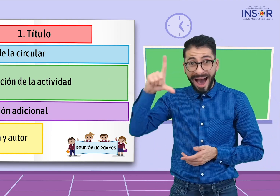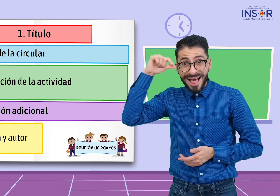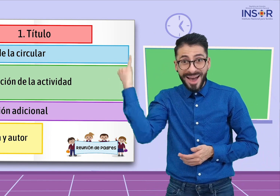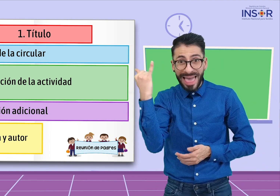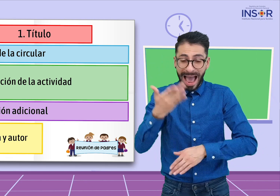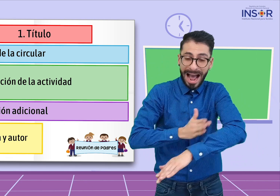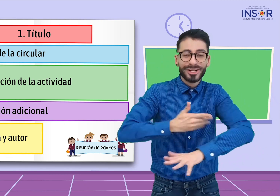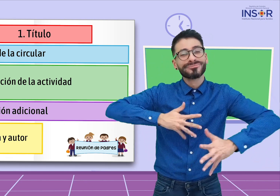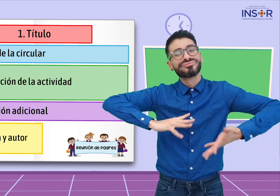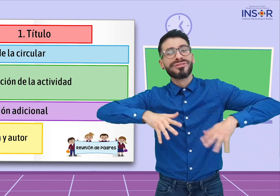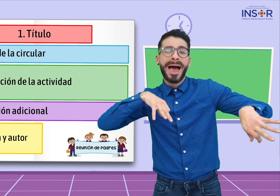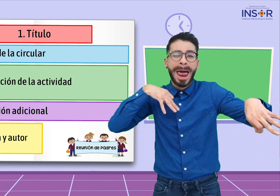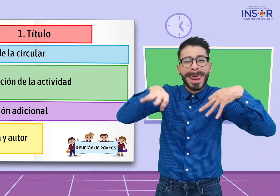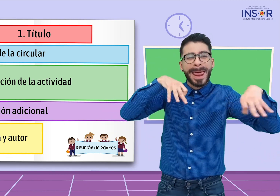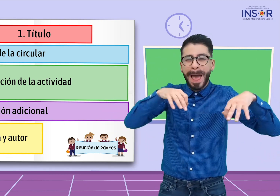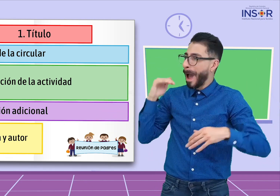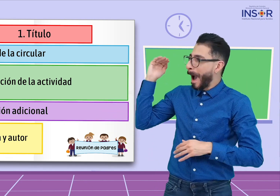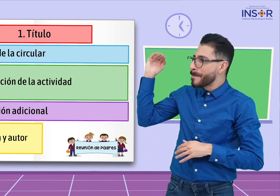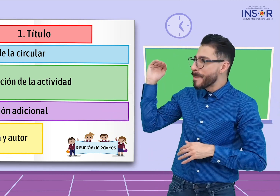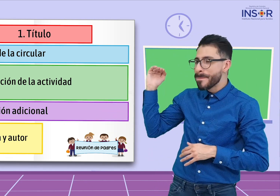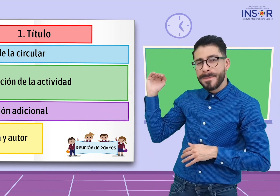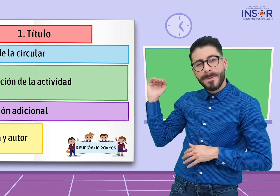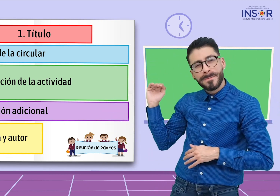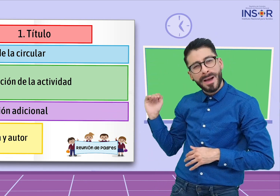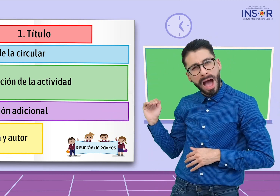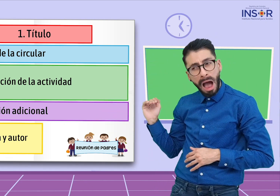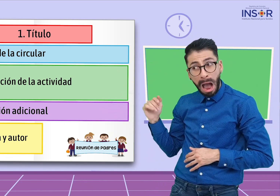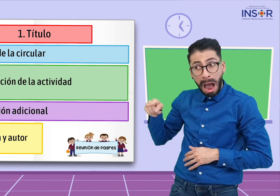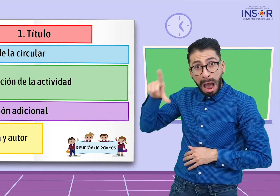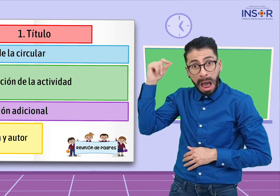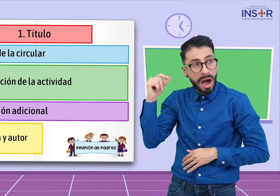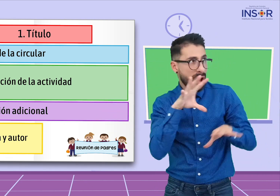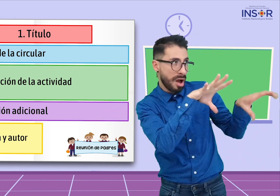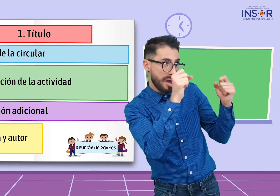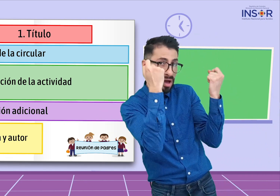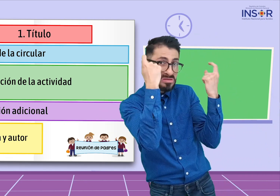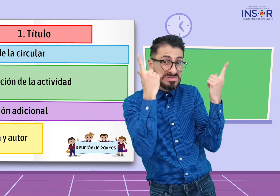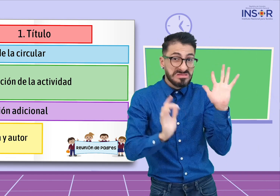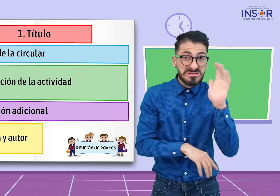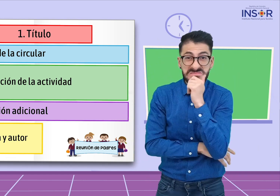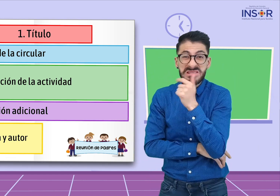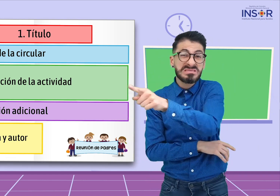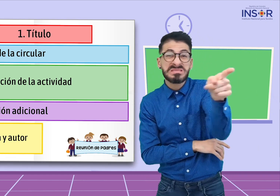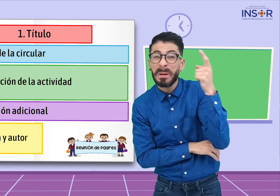¿Será que con esta explicación del texto, parte por parte, ya le quedó claro a Leidy el contenido de la citación?